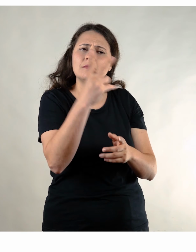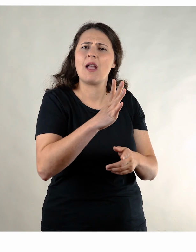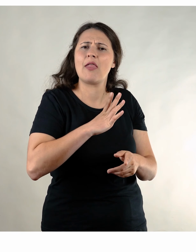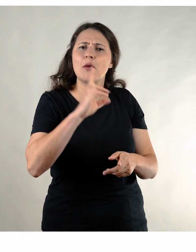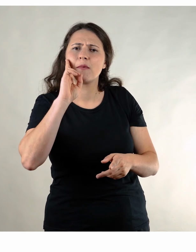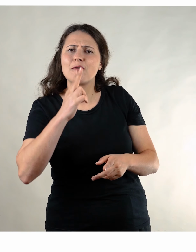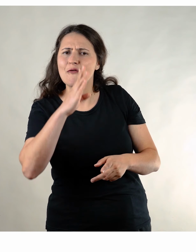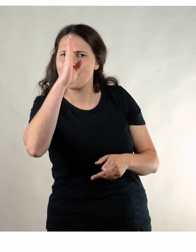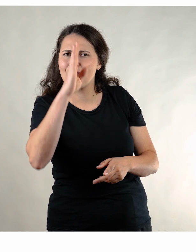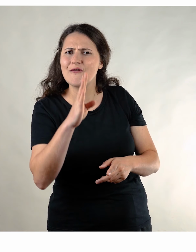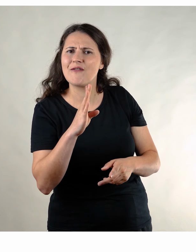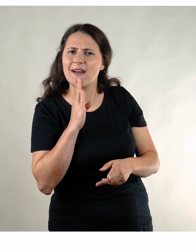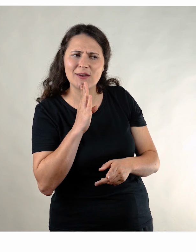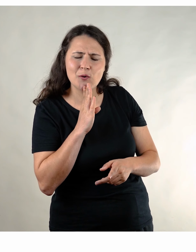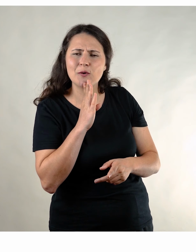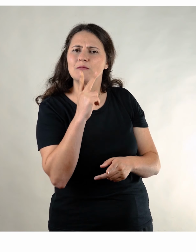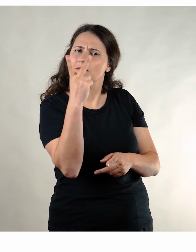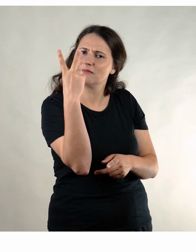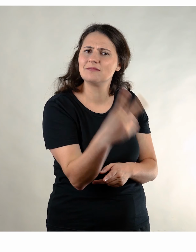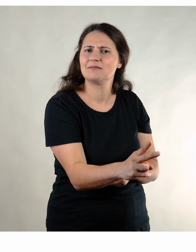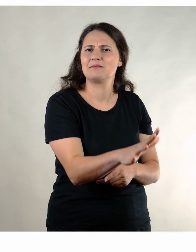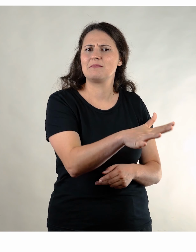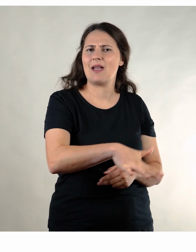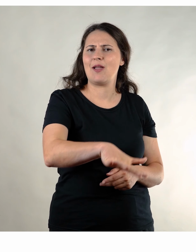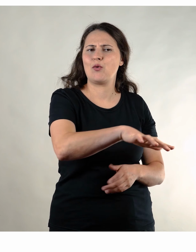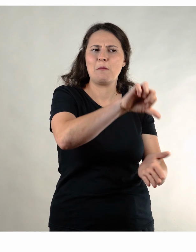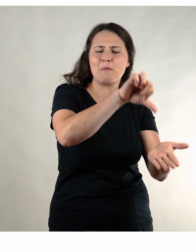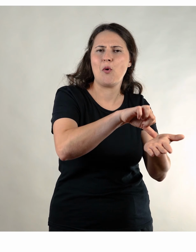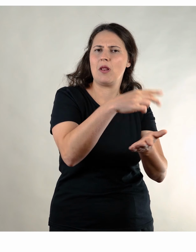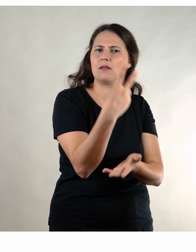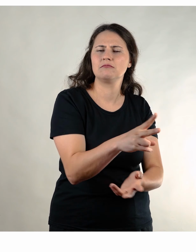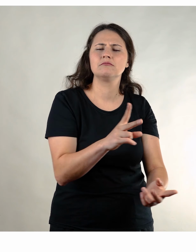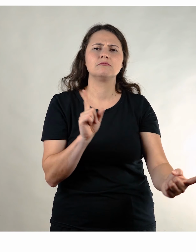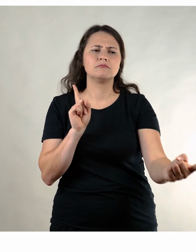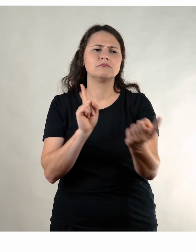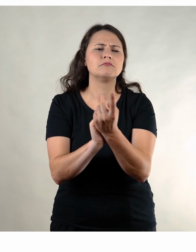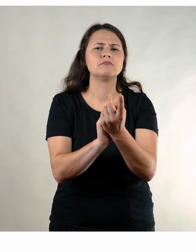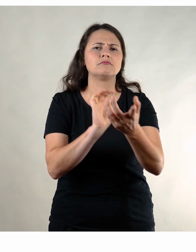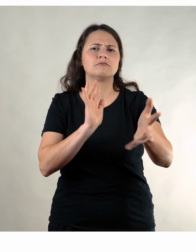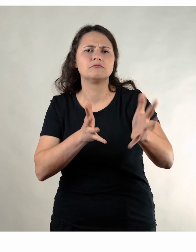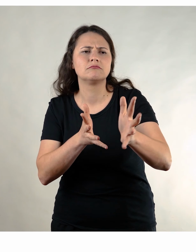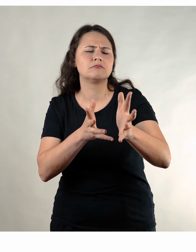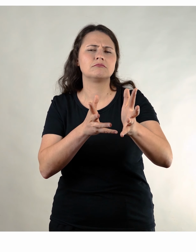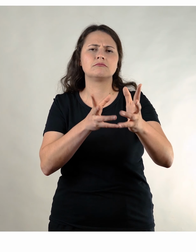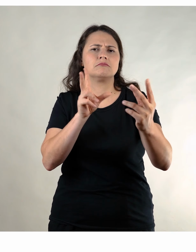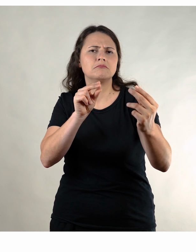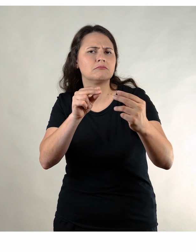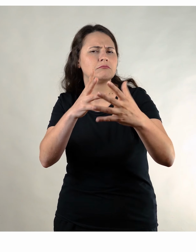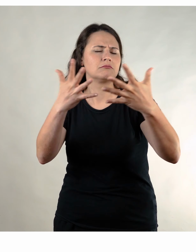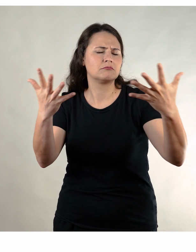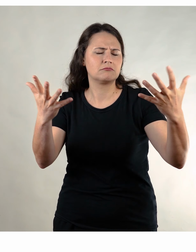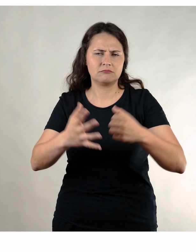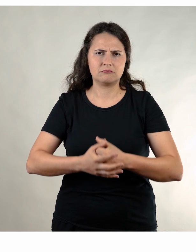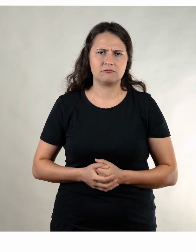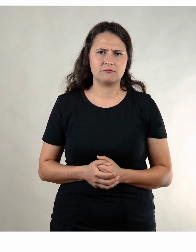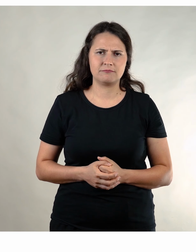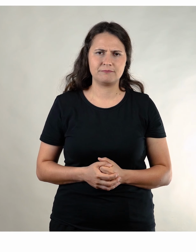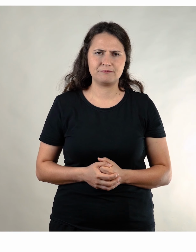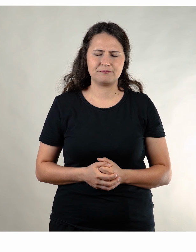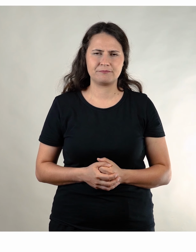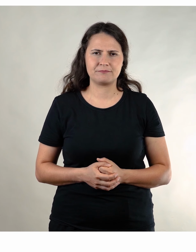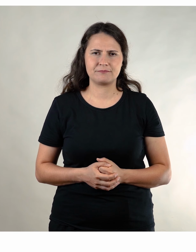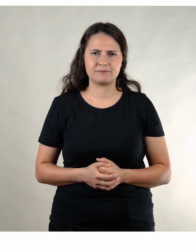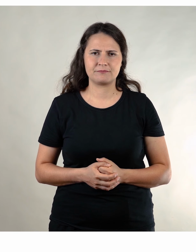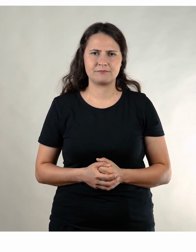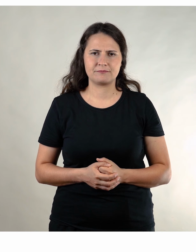οι οποίοι έχουν και οι ίδιοι προβλήματα ακοής.